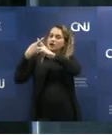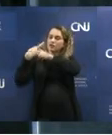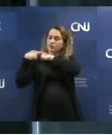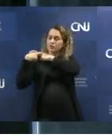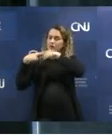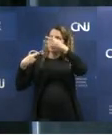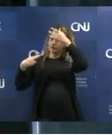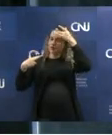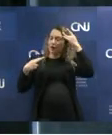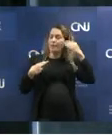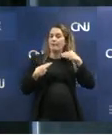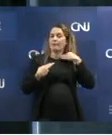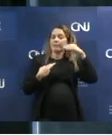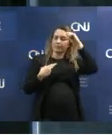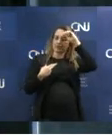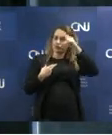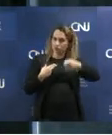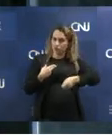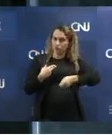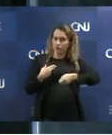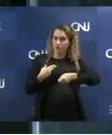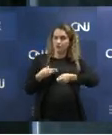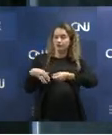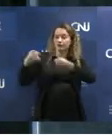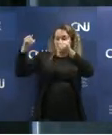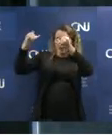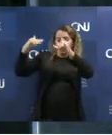Então, nos casos da espécie, sempre nos processos